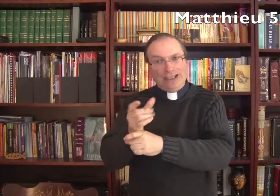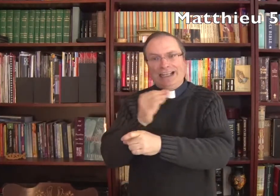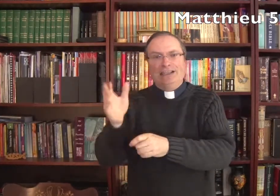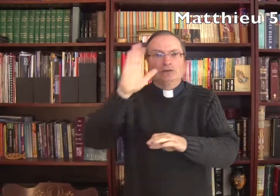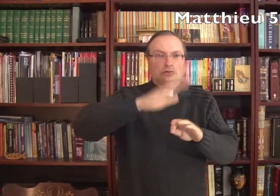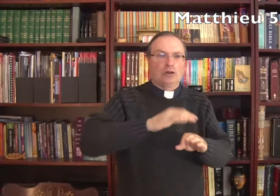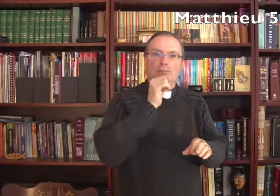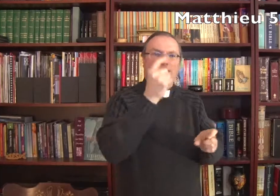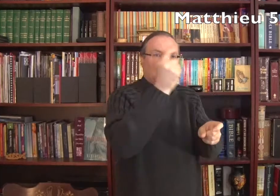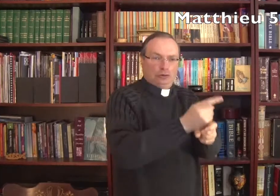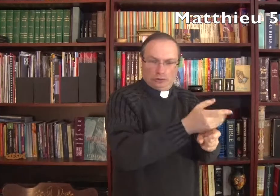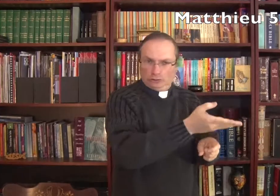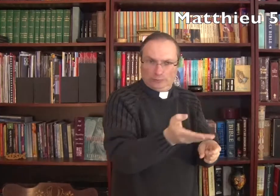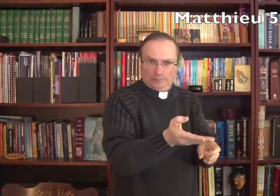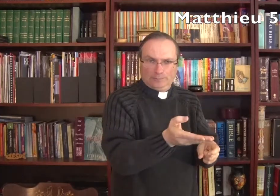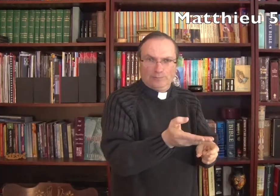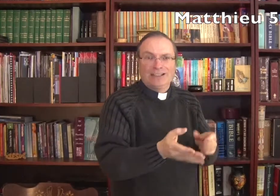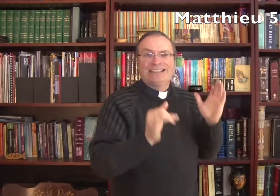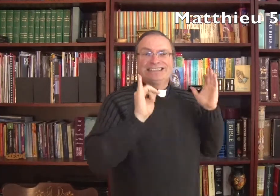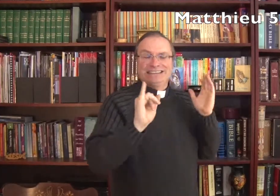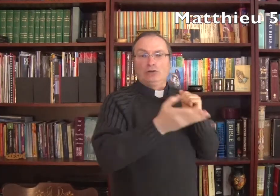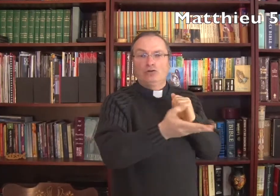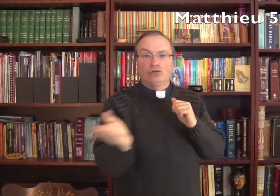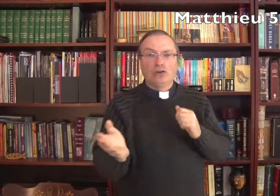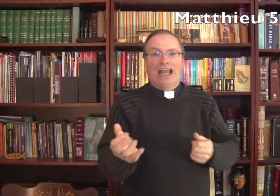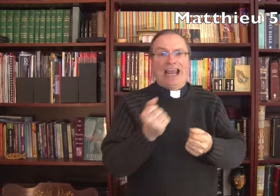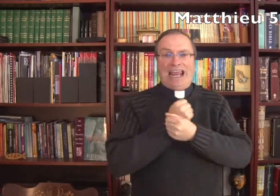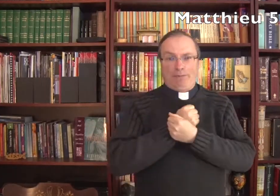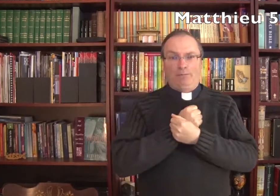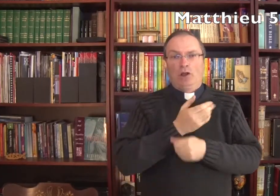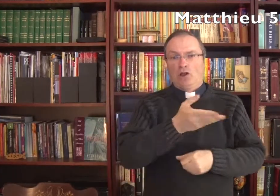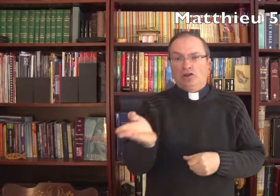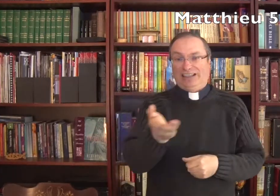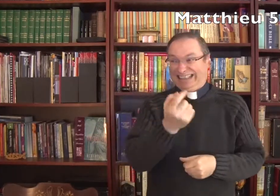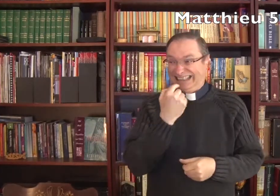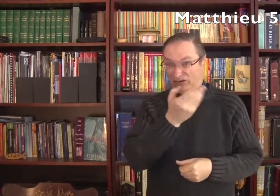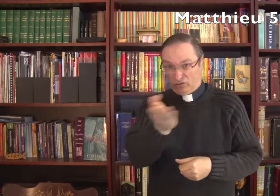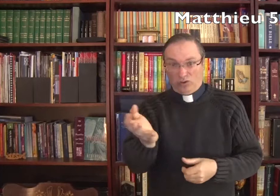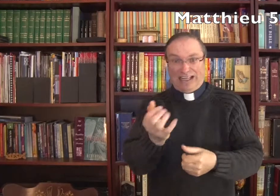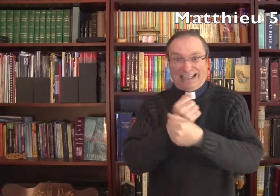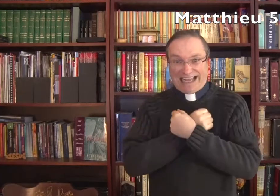et sur les injustes. Si vous aimez ceux qui vous aiment,